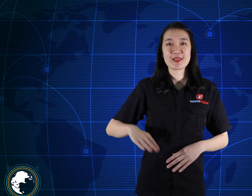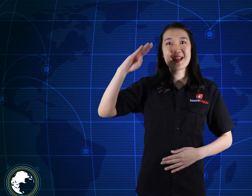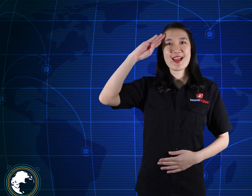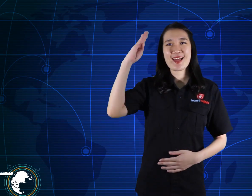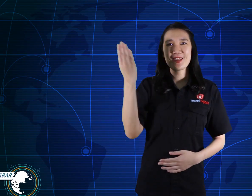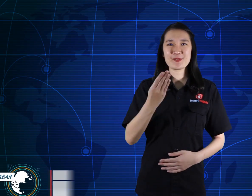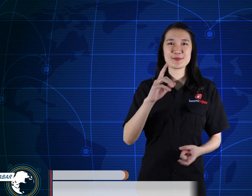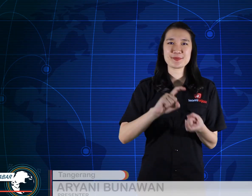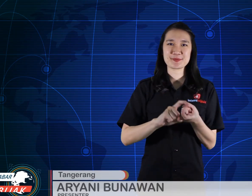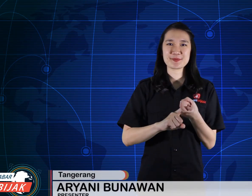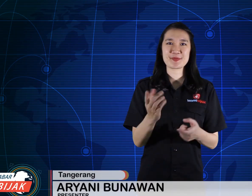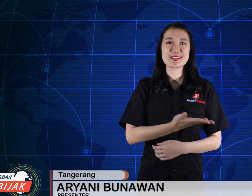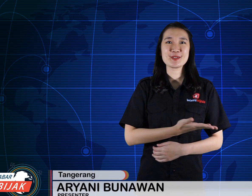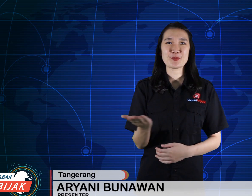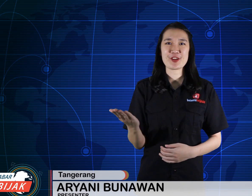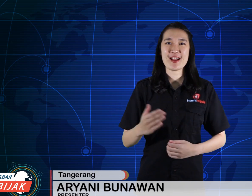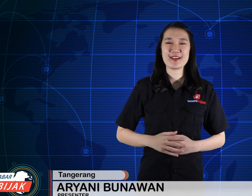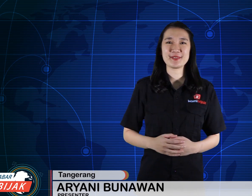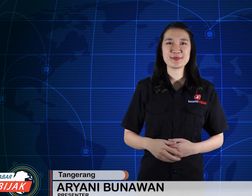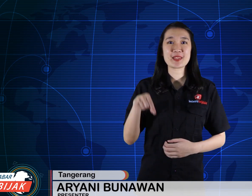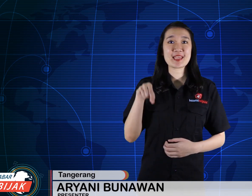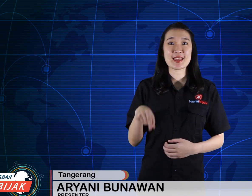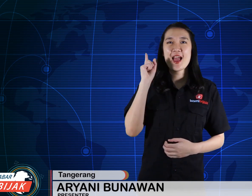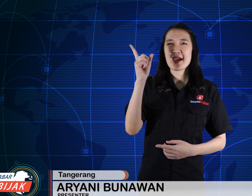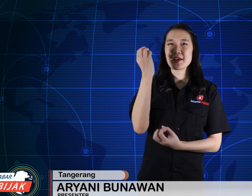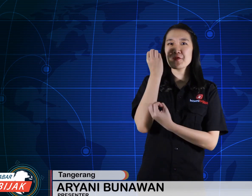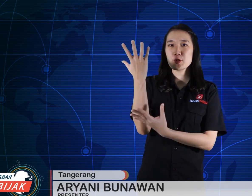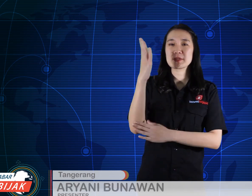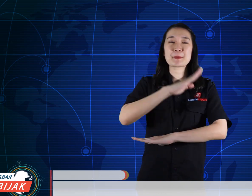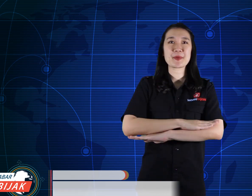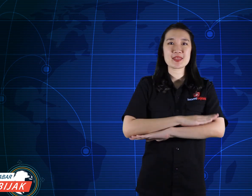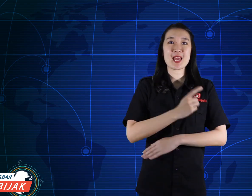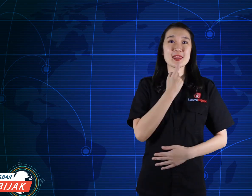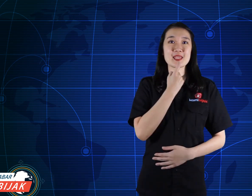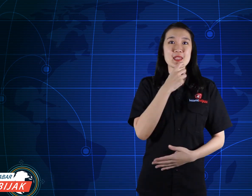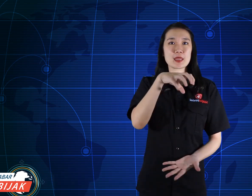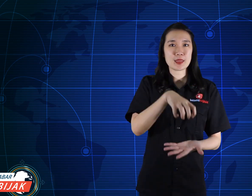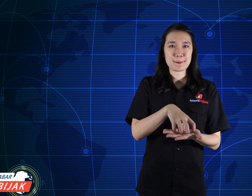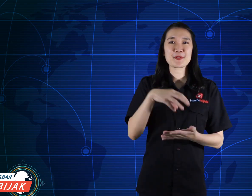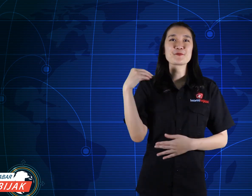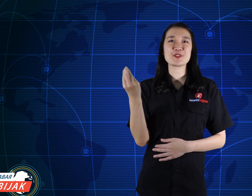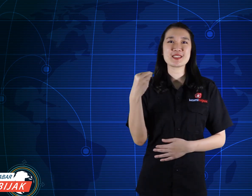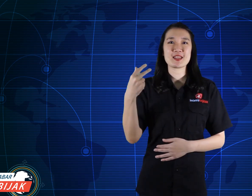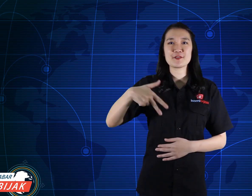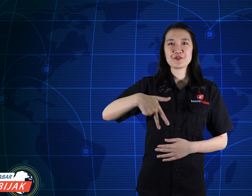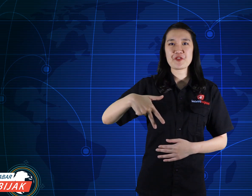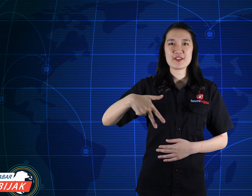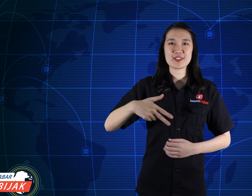Halo teman-teman semua. Hari ini saya mau menginformasikan berita tentang tempat wisata di Sulawesi.